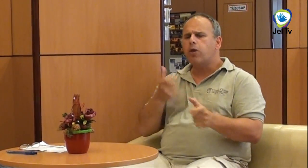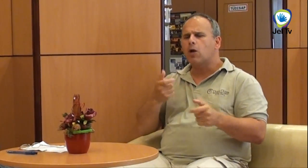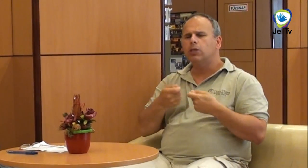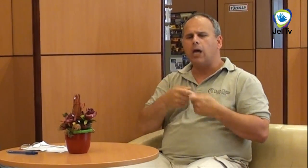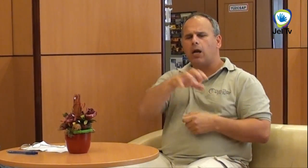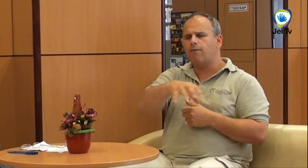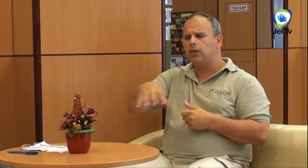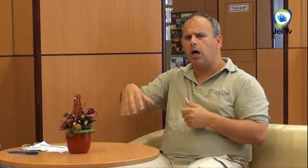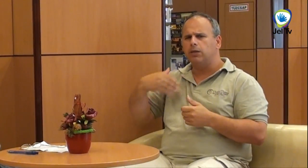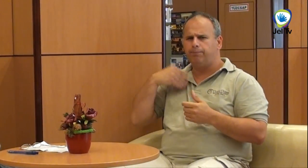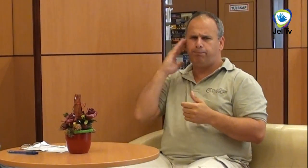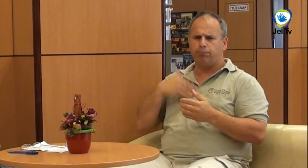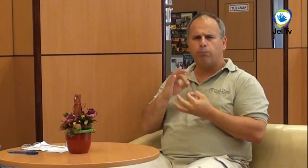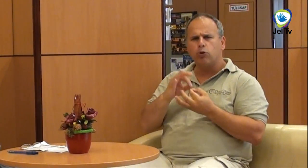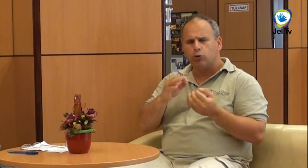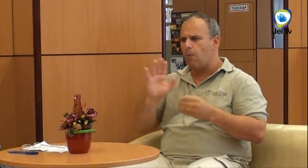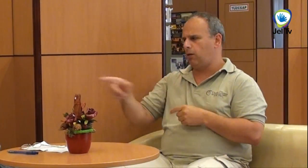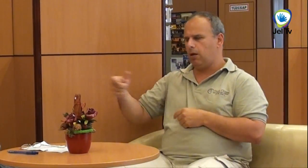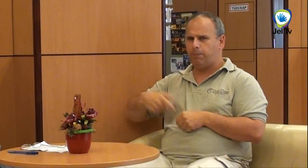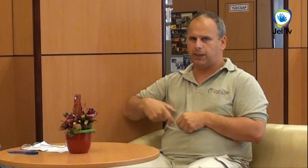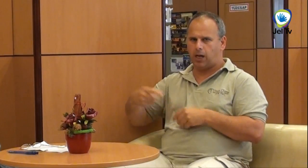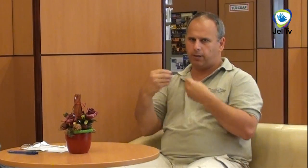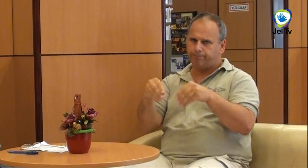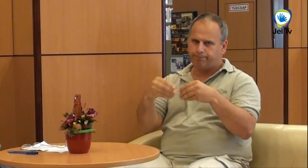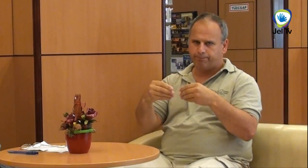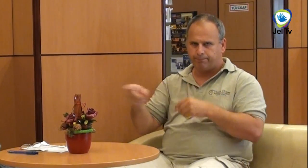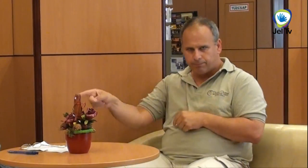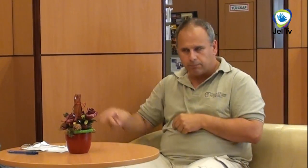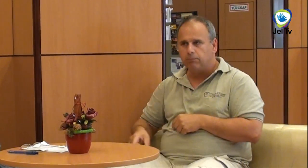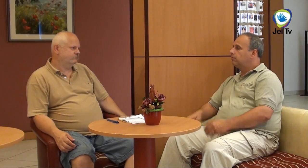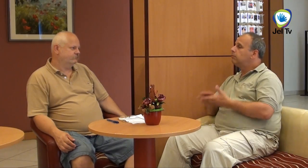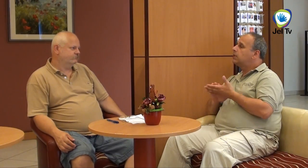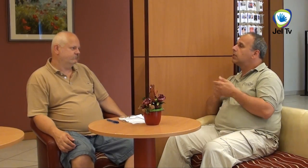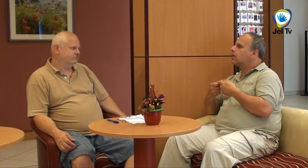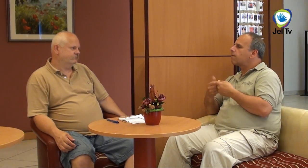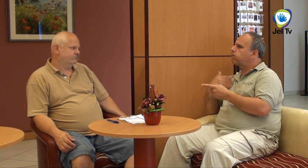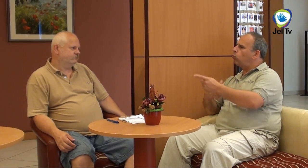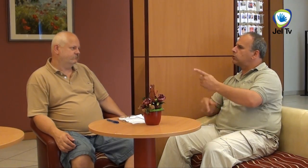Fogyatékos szervezetekről Mongyi Péter elmondja most. Milyen szervezetek voltak bent?